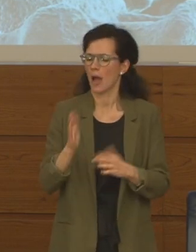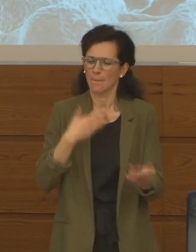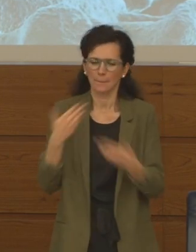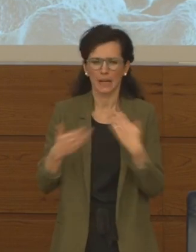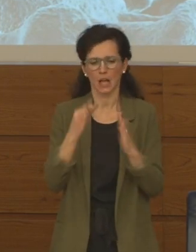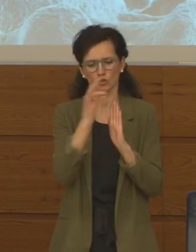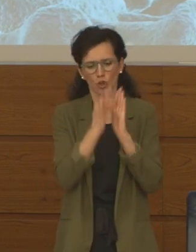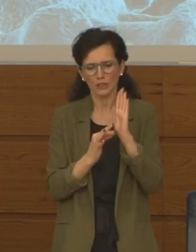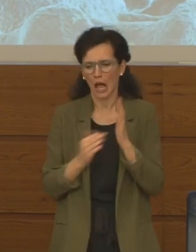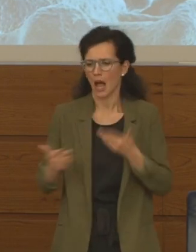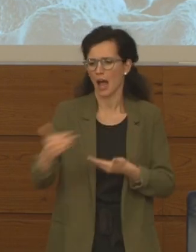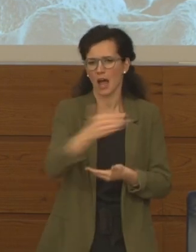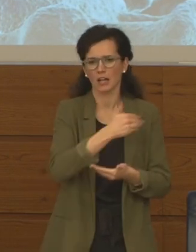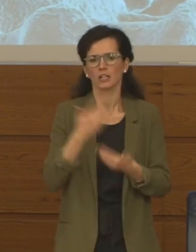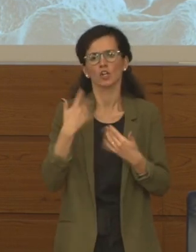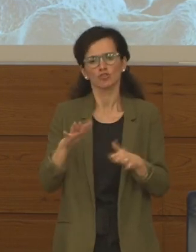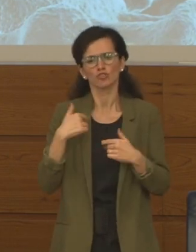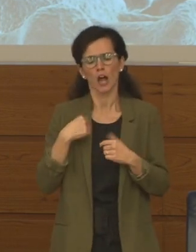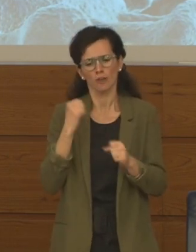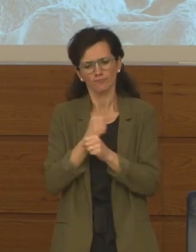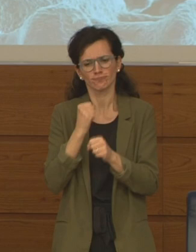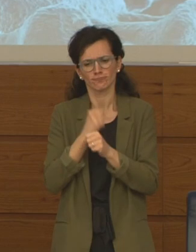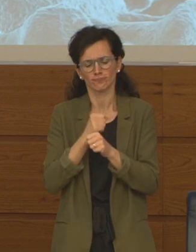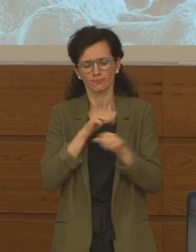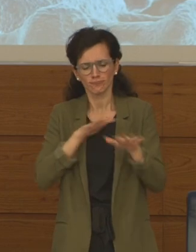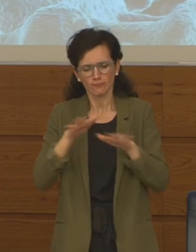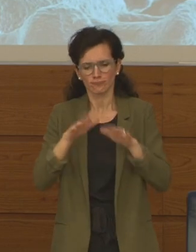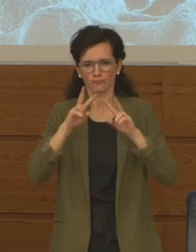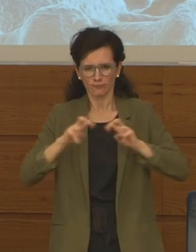lavorando su un database con le informazioni più accurate insieme sempre